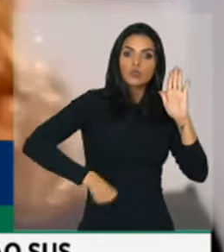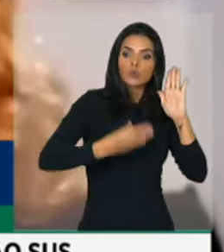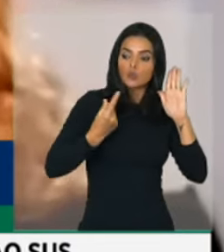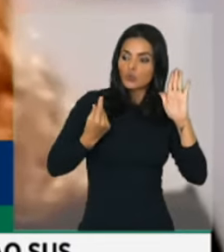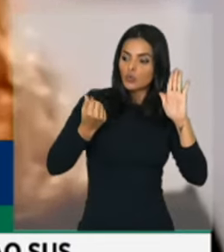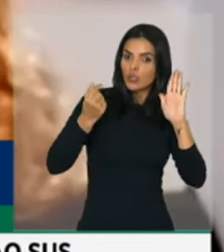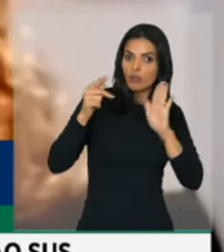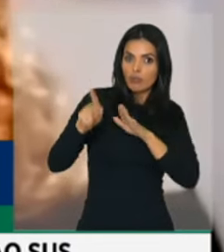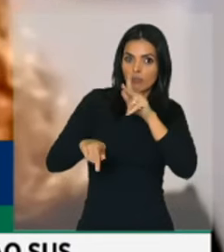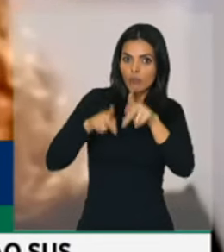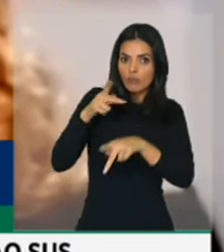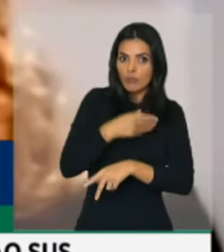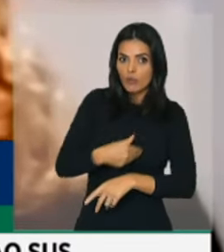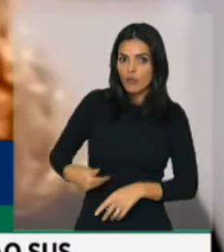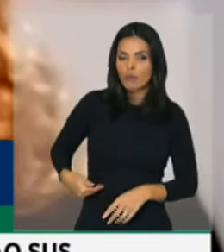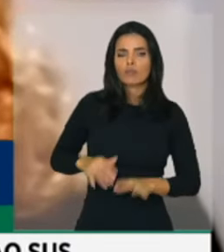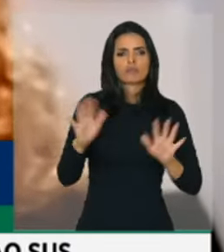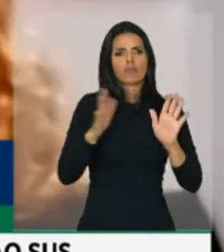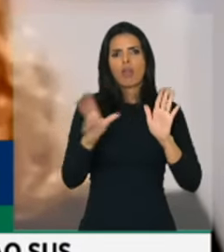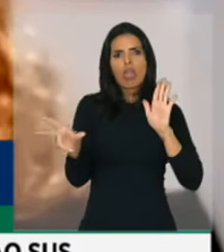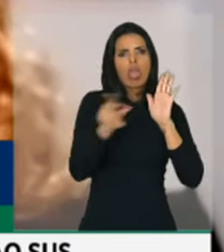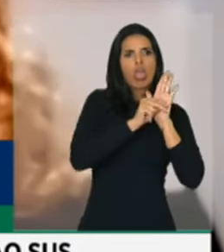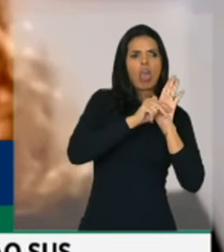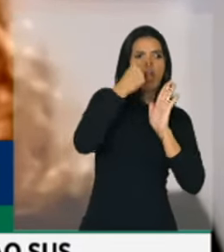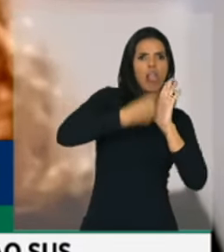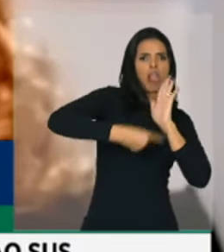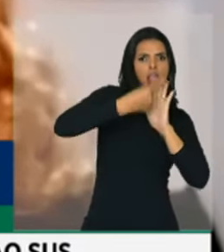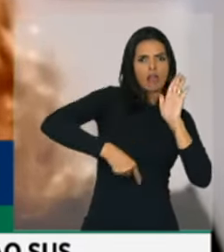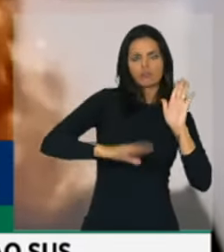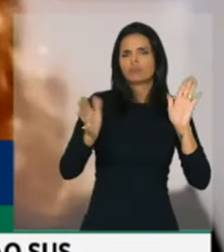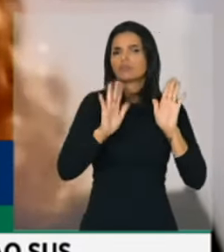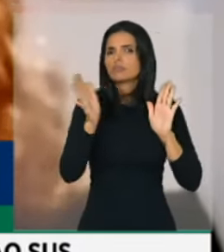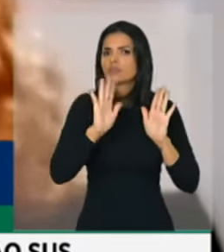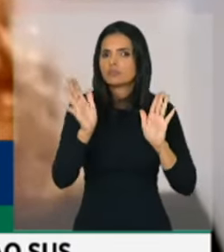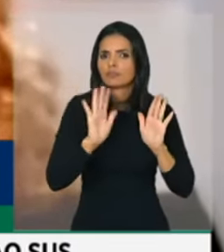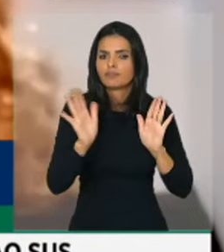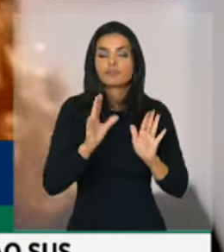AQUI ESTÁ QUERENDO DERROTAR O PROJETO, E NA TENTATIVA DE DAR PARÂMETROS FORAM FEITOS DESTAQUES. NA CONTRAPROPOSTA O